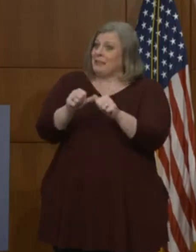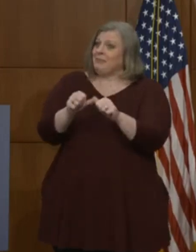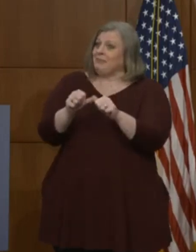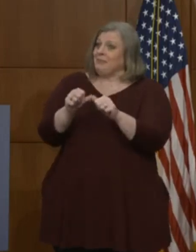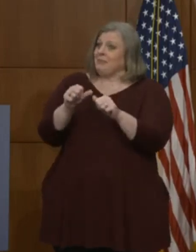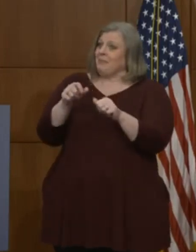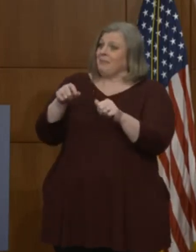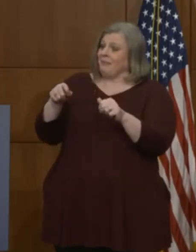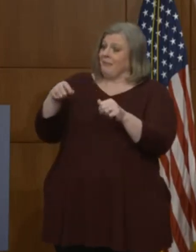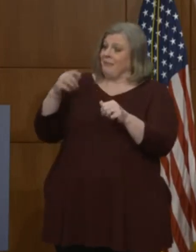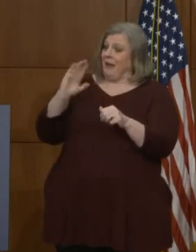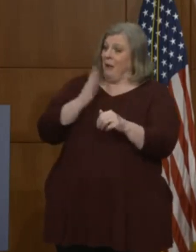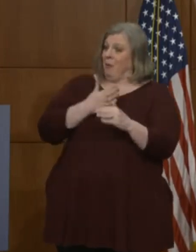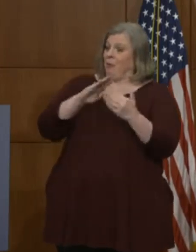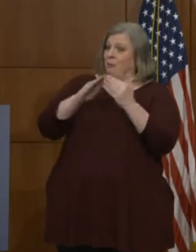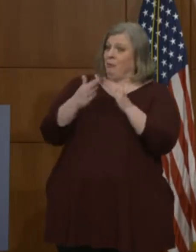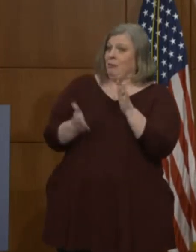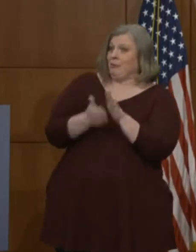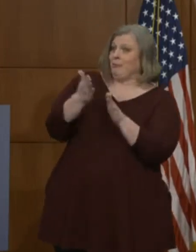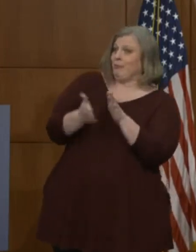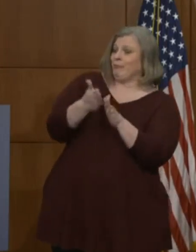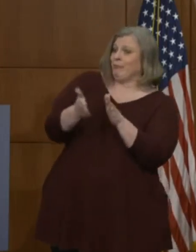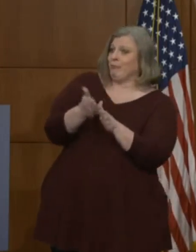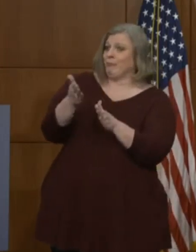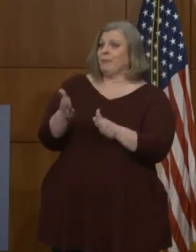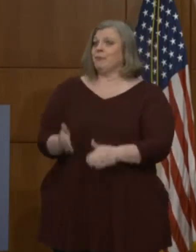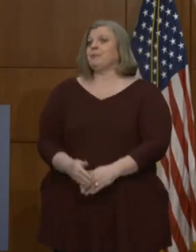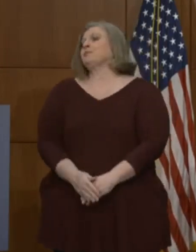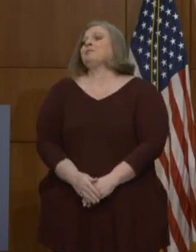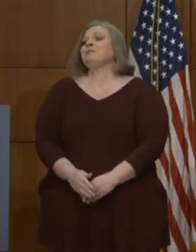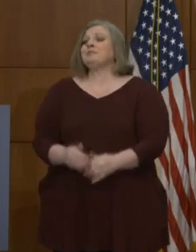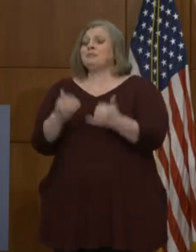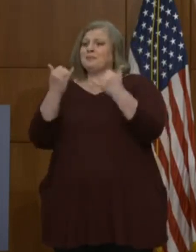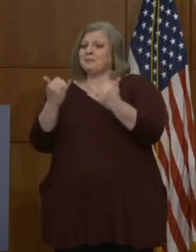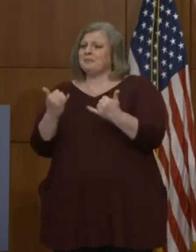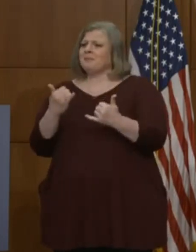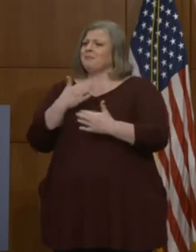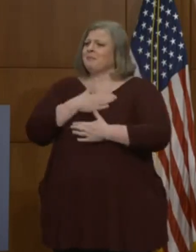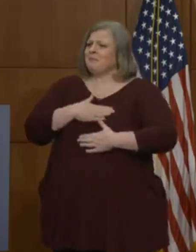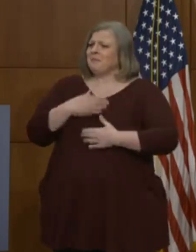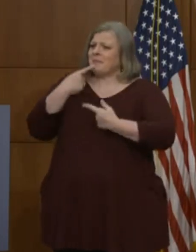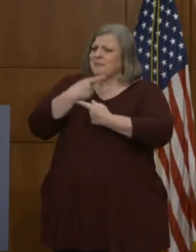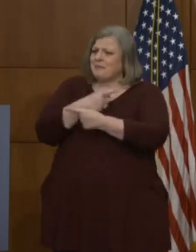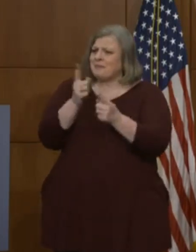OTHERS WHO ARE STILL WORKING TO KEEP OUR SOCIETY MOVING FORWARD. KEEP OUR SOCIETY MOVING FORWARD. TODAY I’M PLEASED TO ANNOUNCE